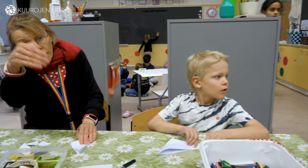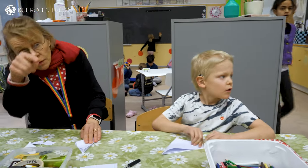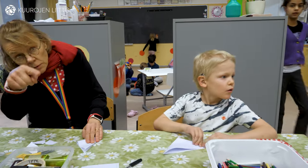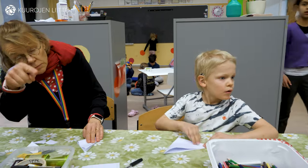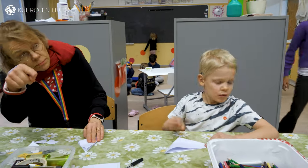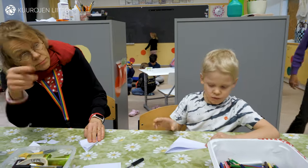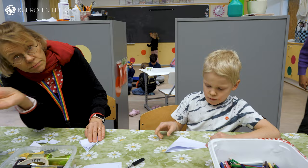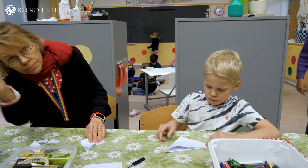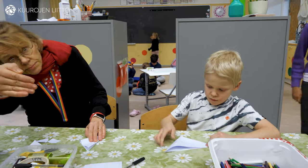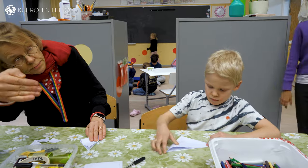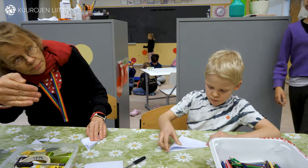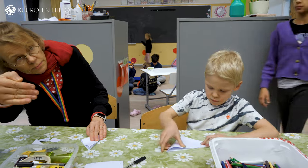Siellä takana.